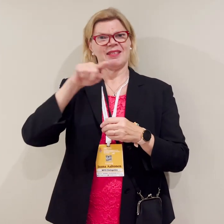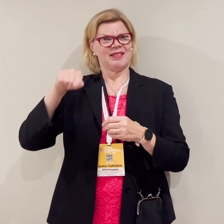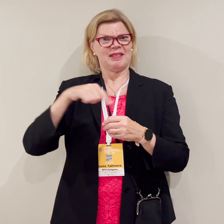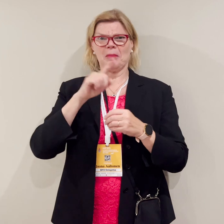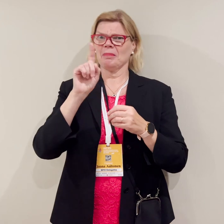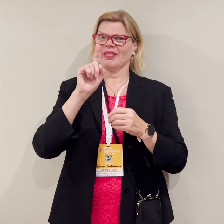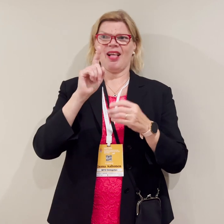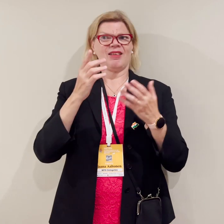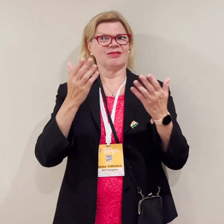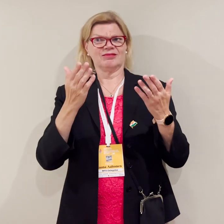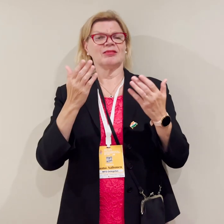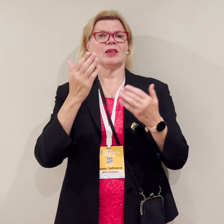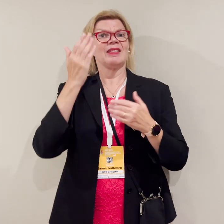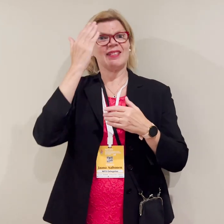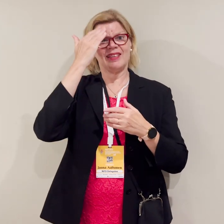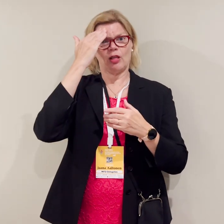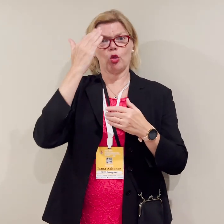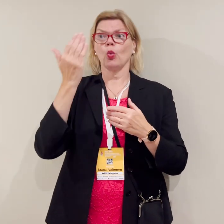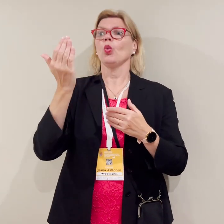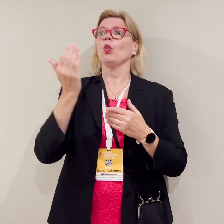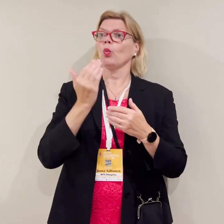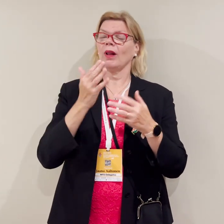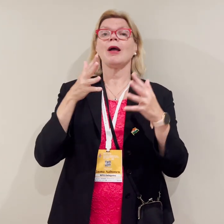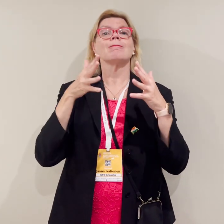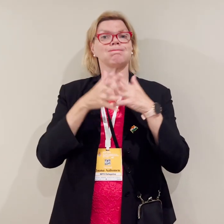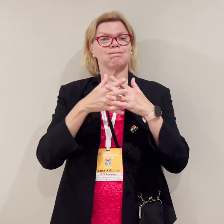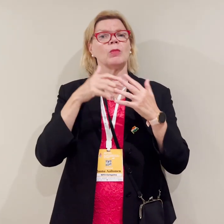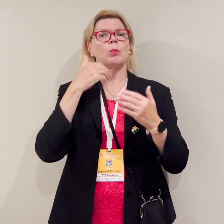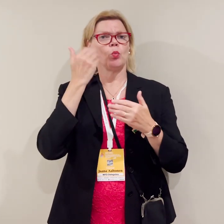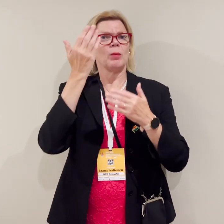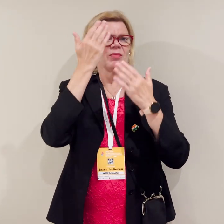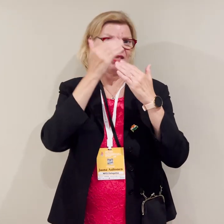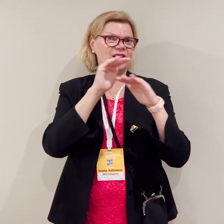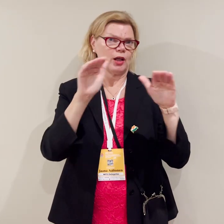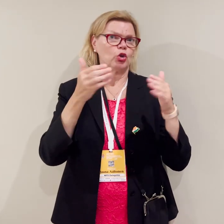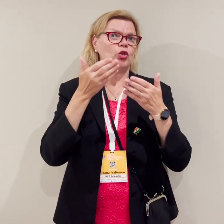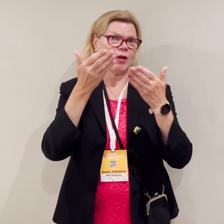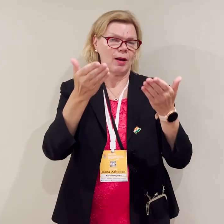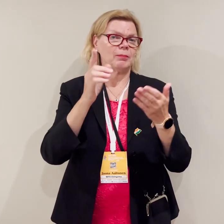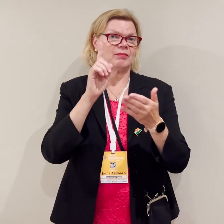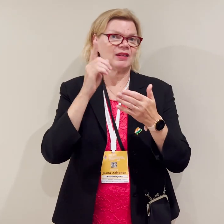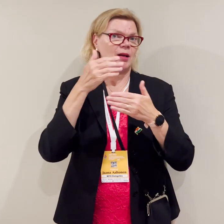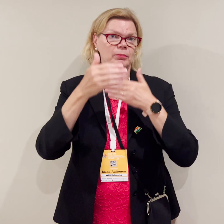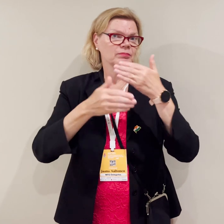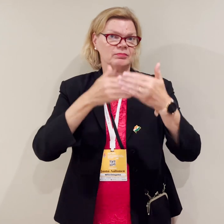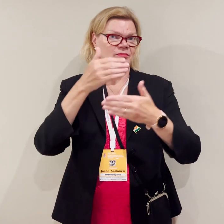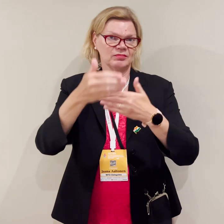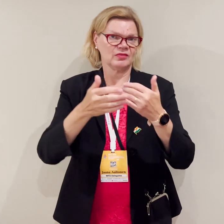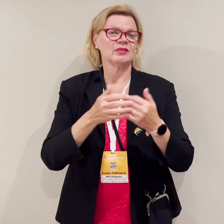Kun saamme varmaa tietoa, tiedotamme siitä.